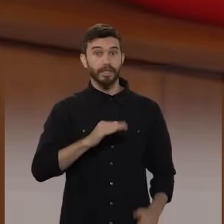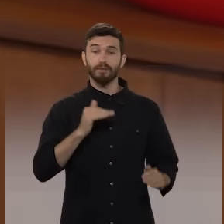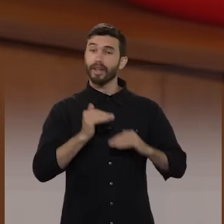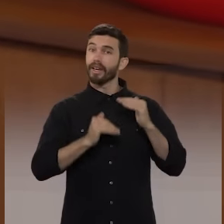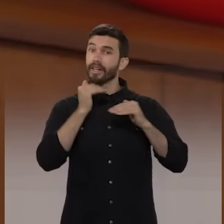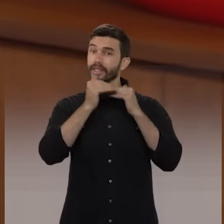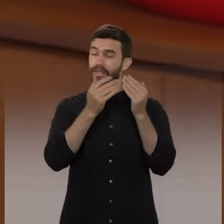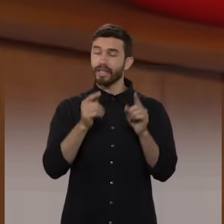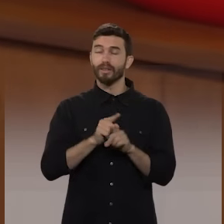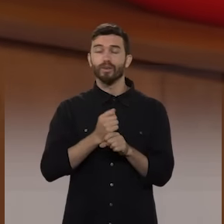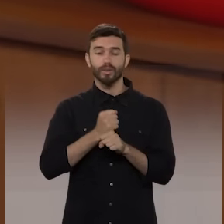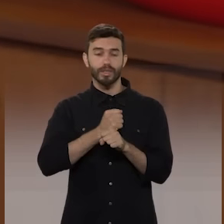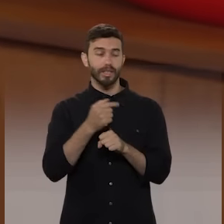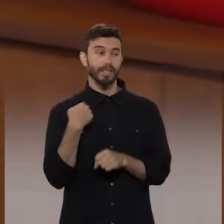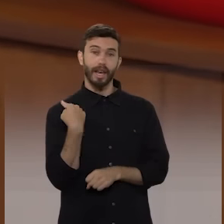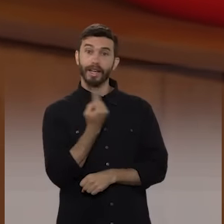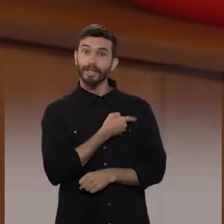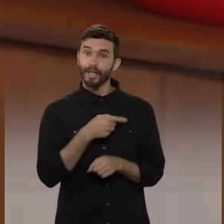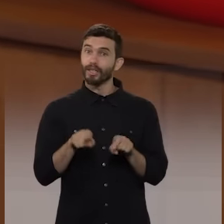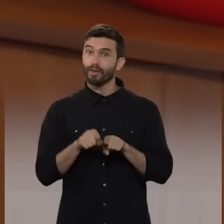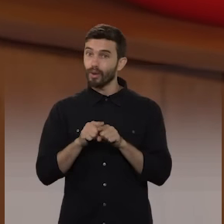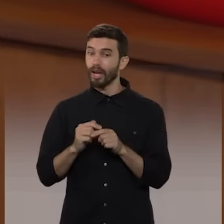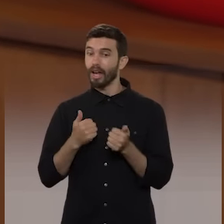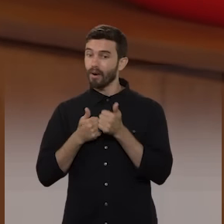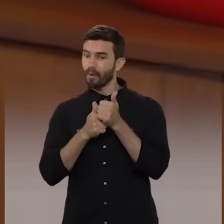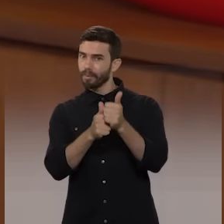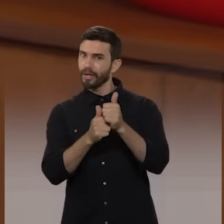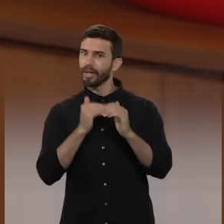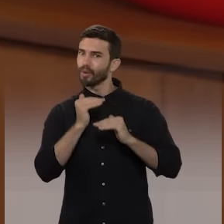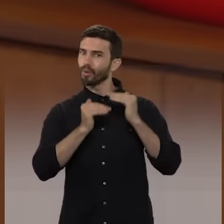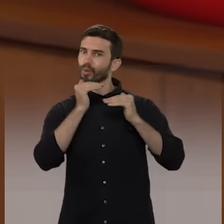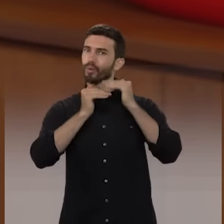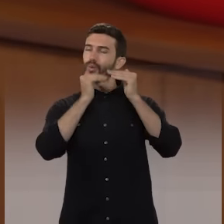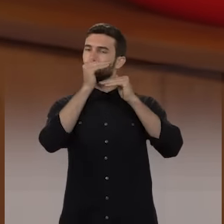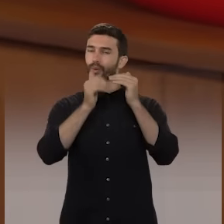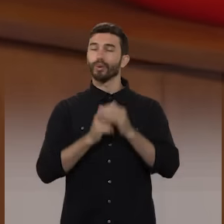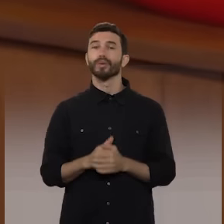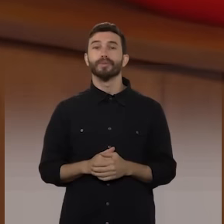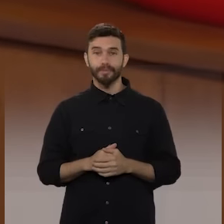dos anos e nós fomos crescendo juntos. Nossa participação foi crescendo, subindo com o